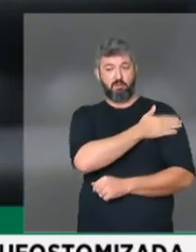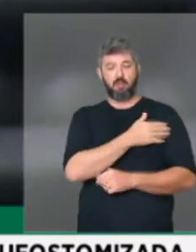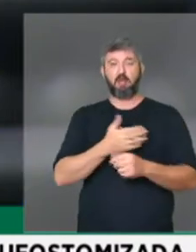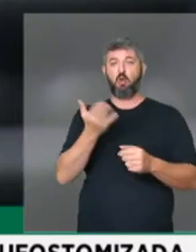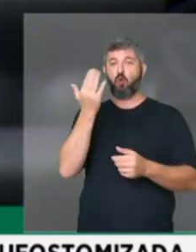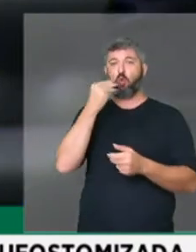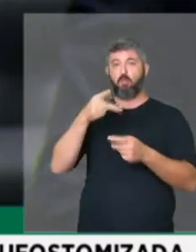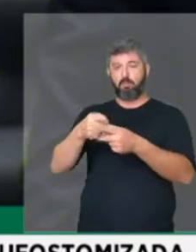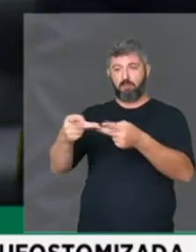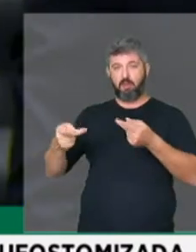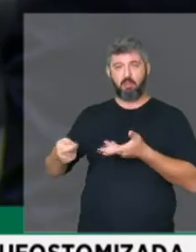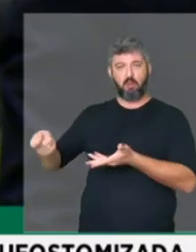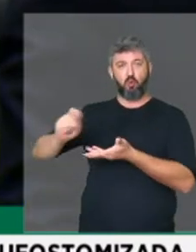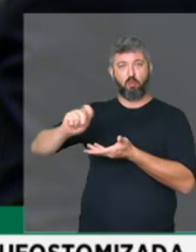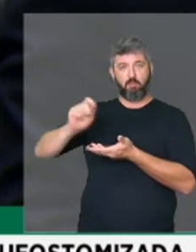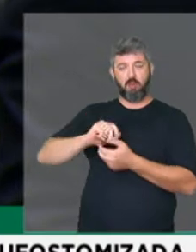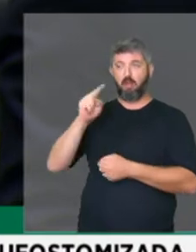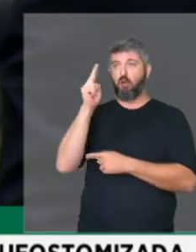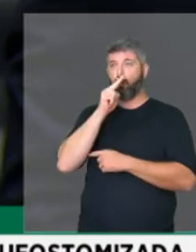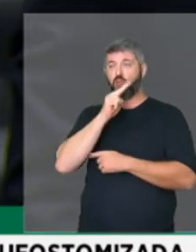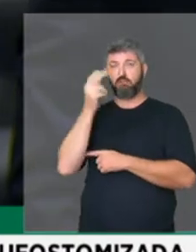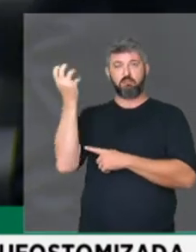CONDIÇÃO DE DEFENDER O PAÍ S, DE DEFENDER SOBERANIA E A VIDA DO POVO BRASILEIRO.